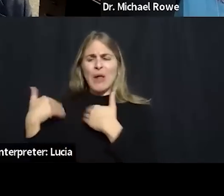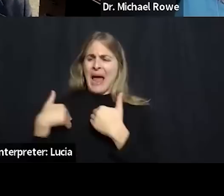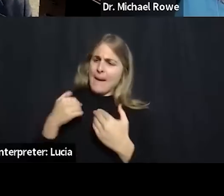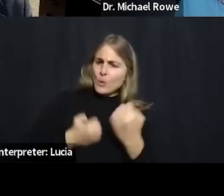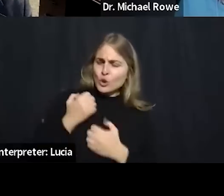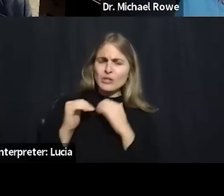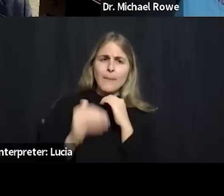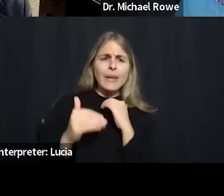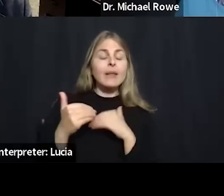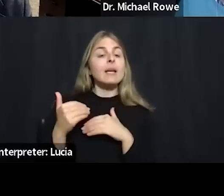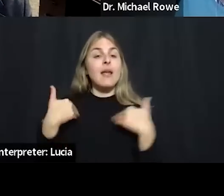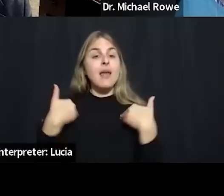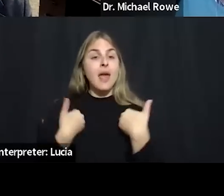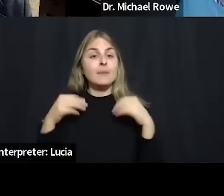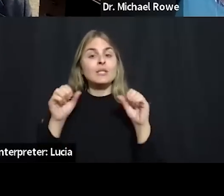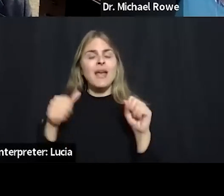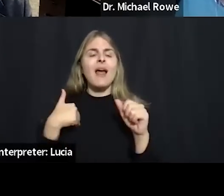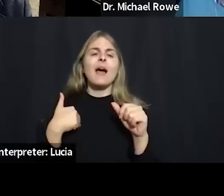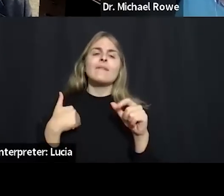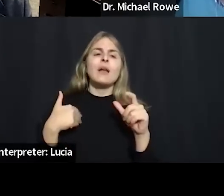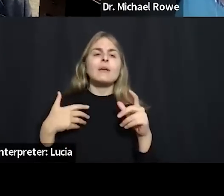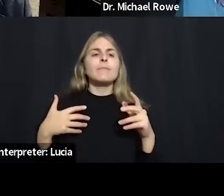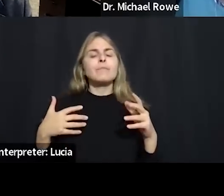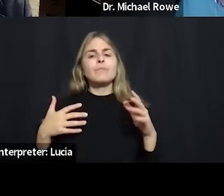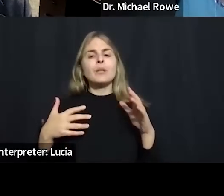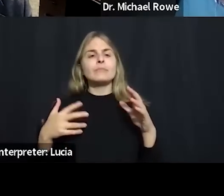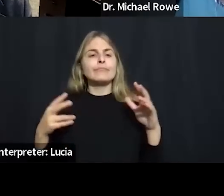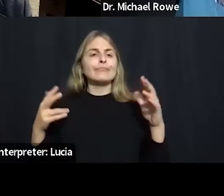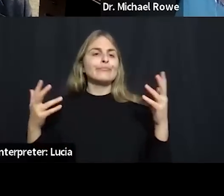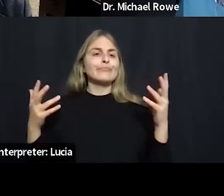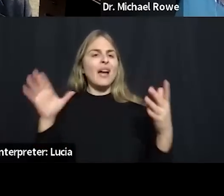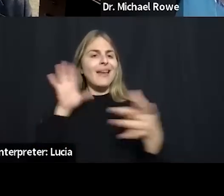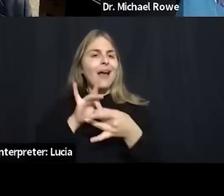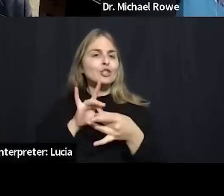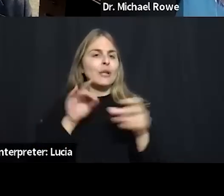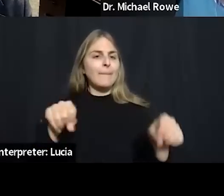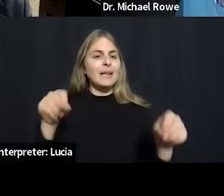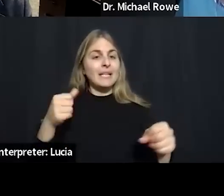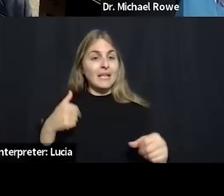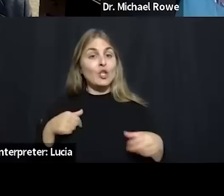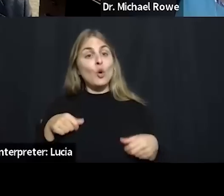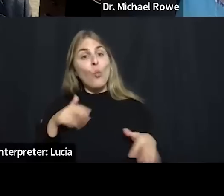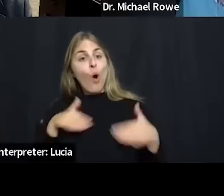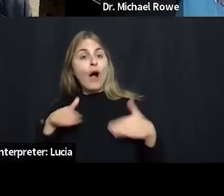Creo que las mascotas también pueden actuar como un puente. Cuando caminas por ahí y ves a alguien más con un perro, facilita una conversación natural.